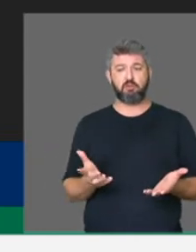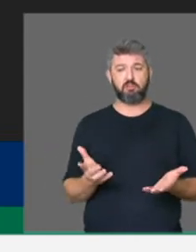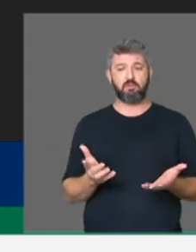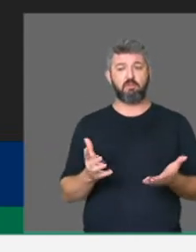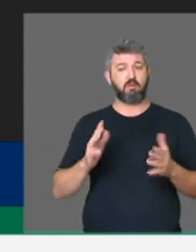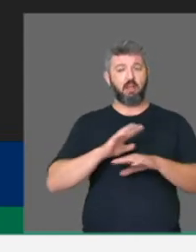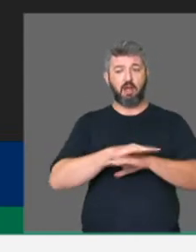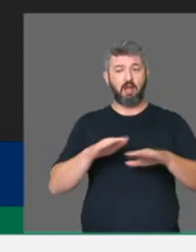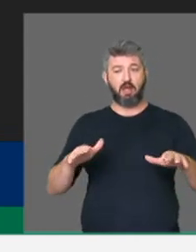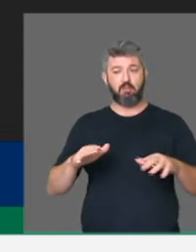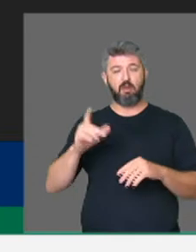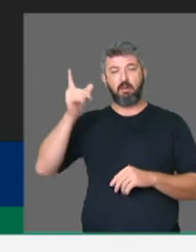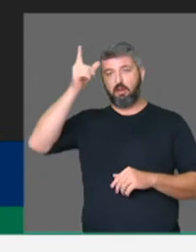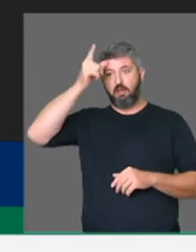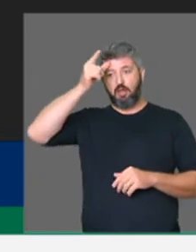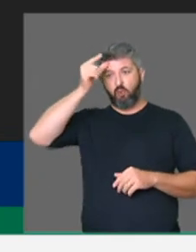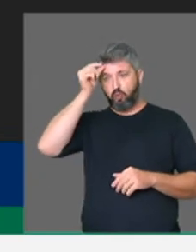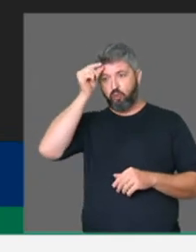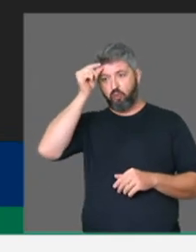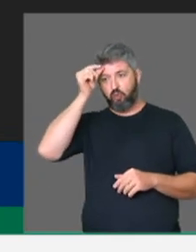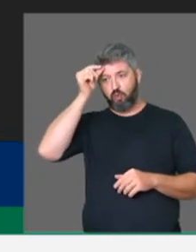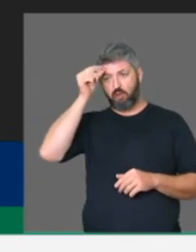COMO IR CONTRA A ESSA OPORTUNIDADE DE UMA QUITAÇÃO DE UMA DÍVIDA COM BILIONÁ